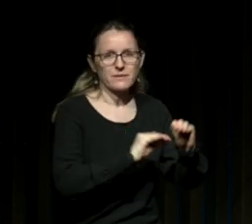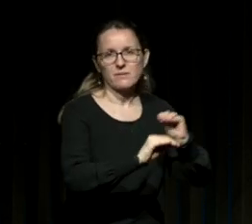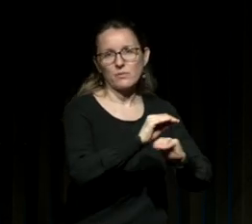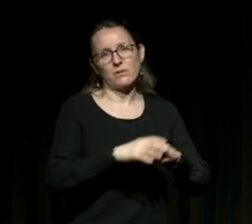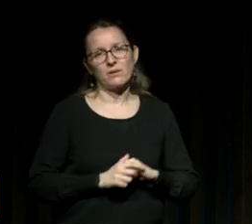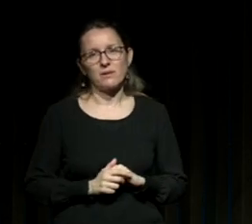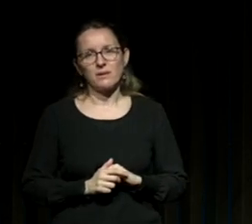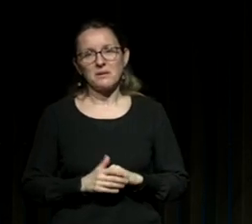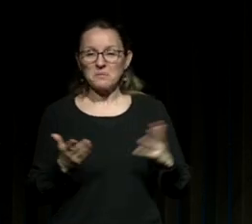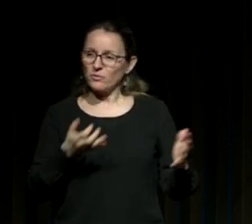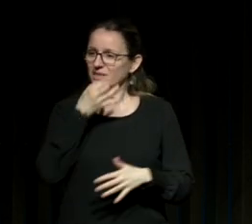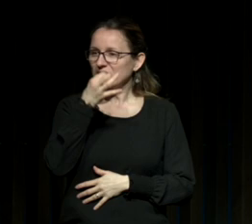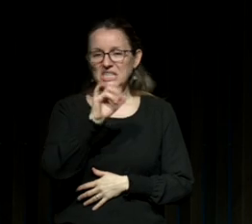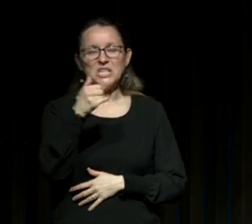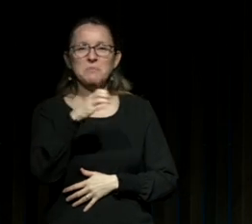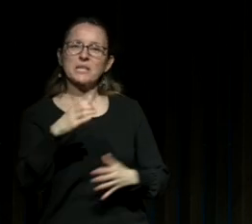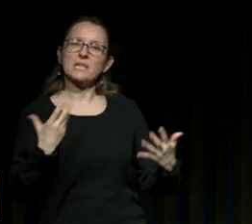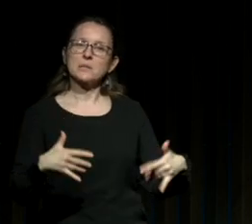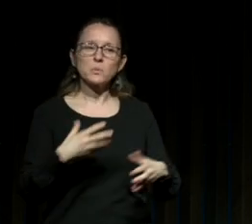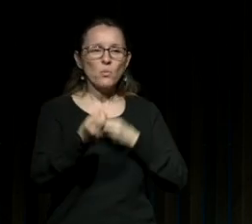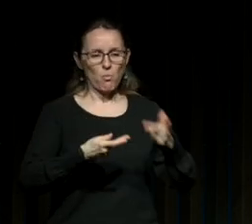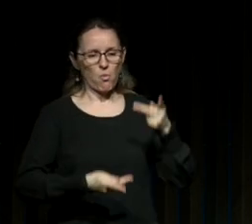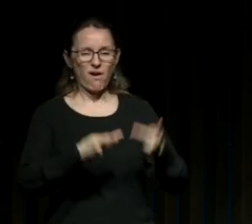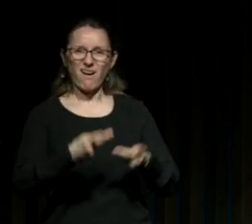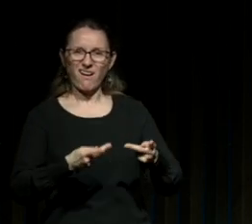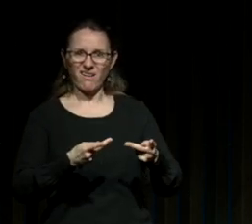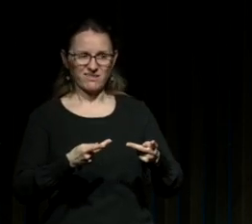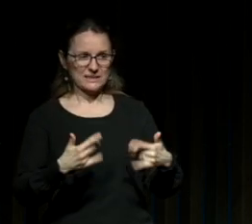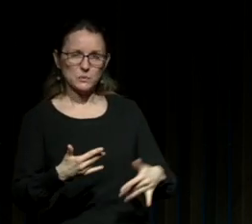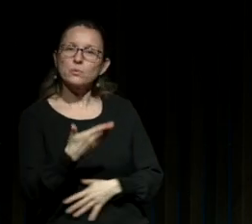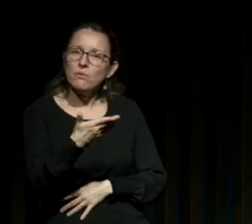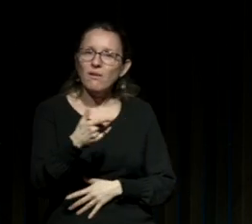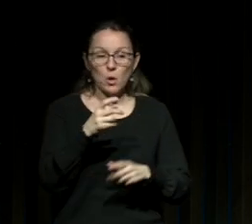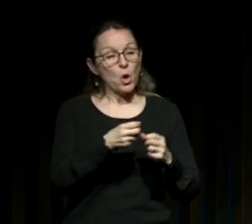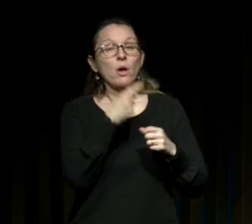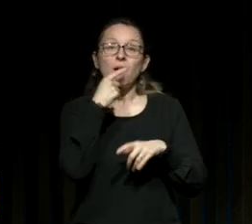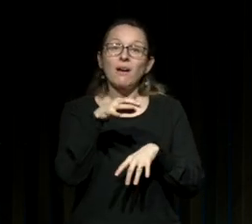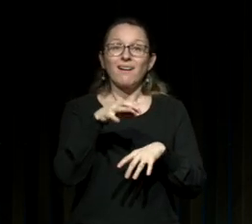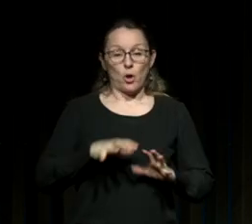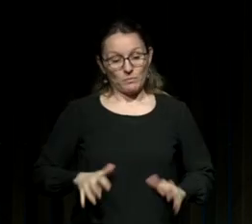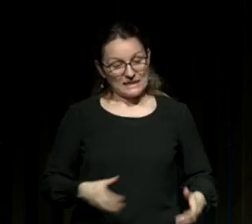poids d'un imc l'obésité ce n'est pas un poids ce n'est pas un imc moi je dis à mes patients je